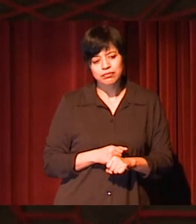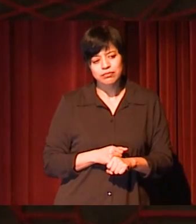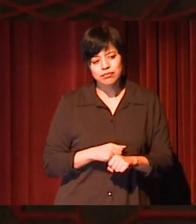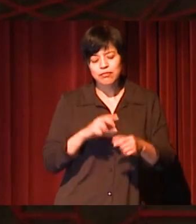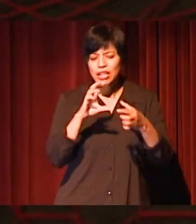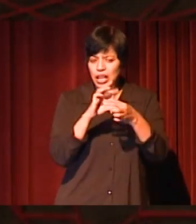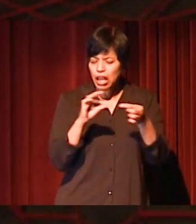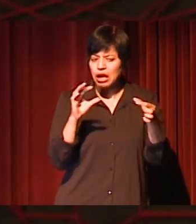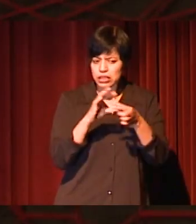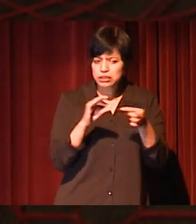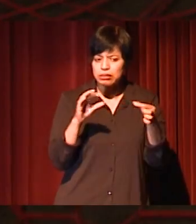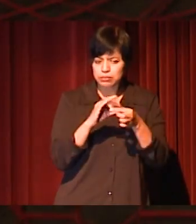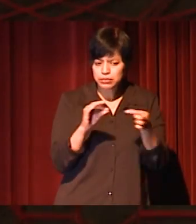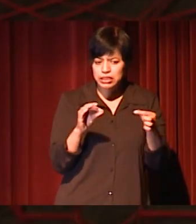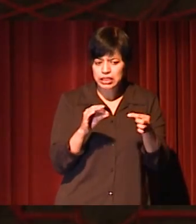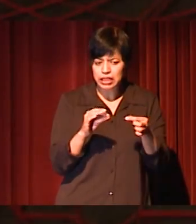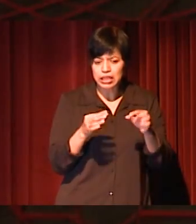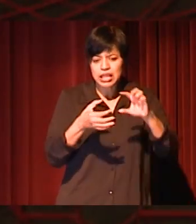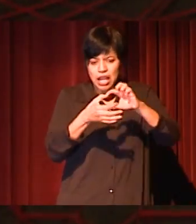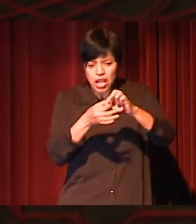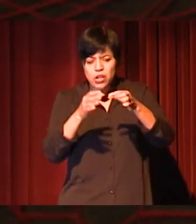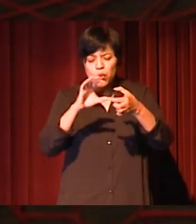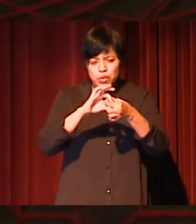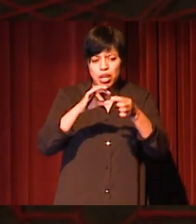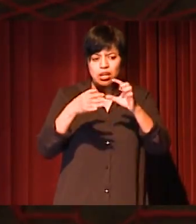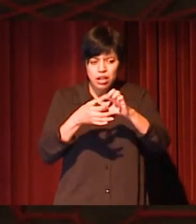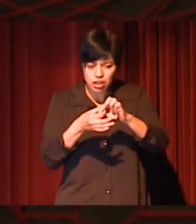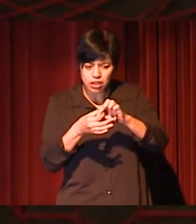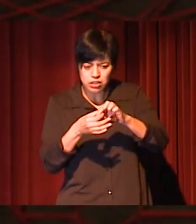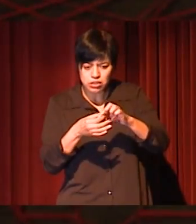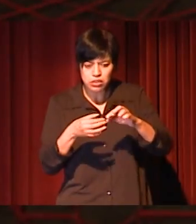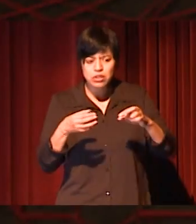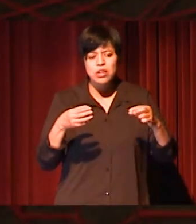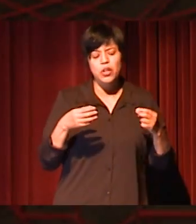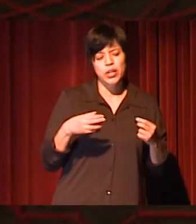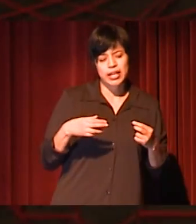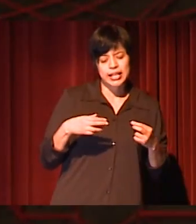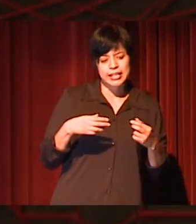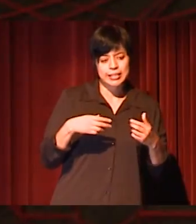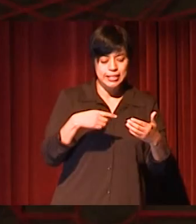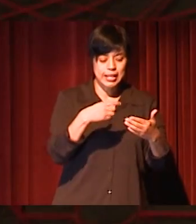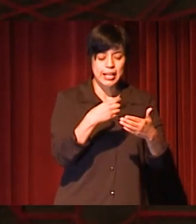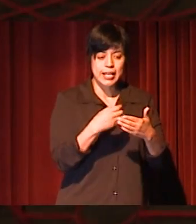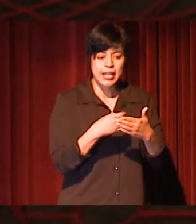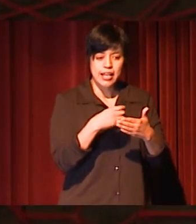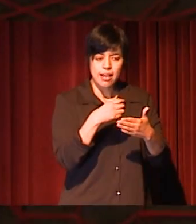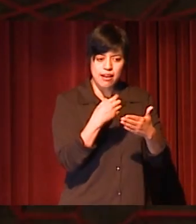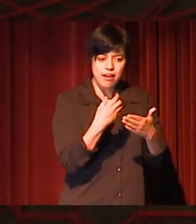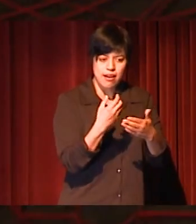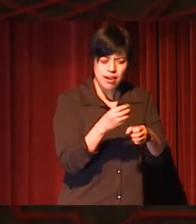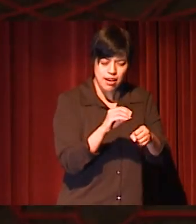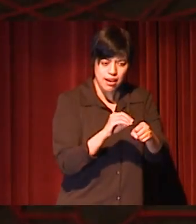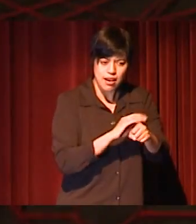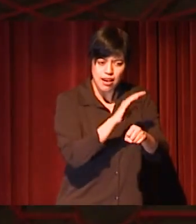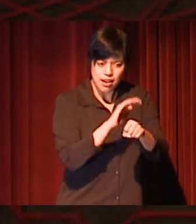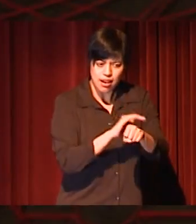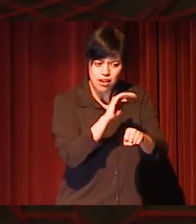explica que hay una alta correlación entre los resultados educativos y lo valorado que se siente un profesor en la sociedad.